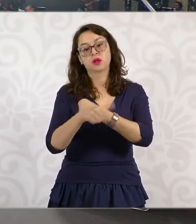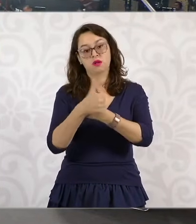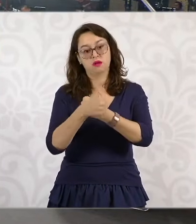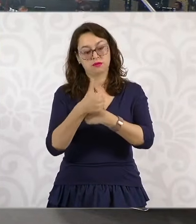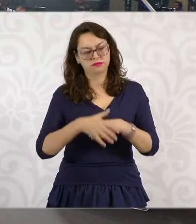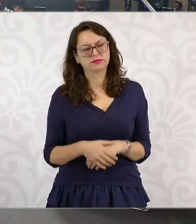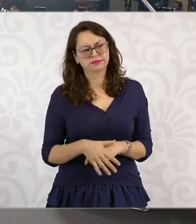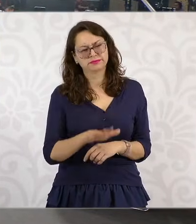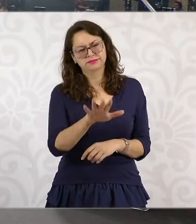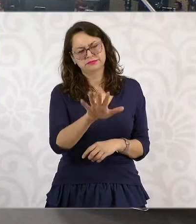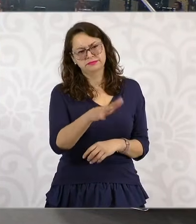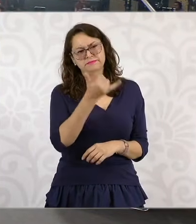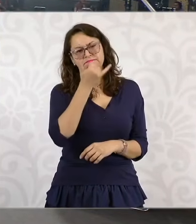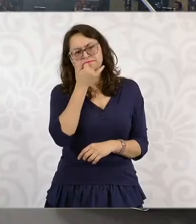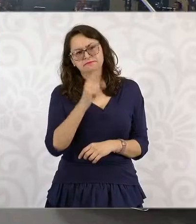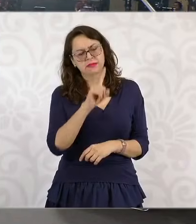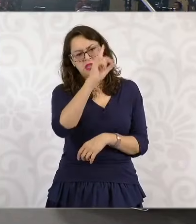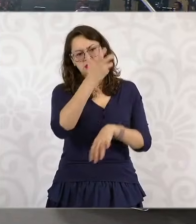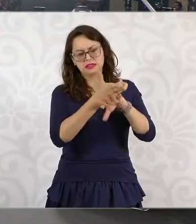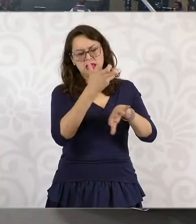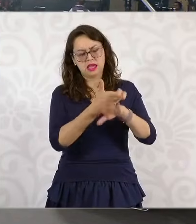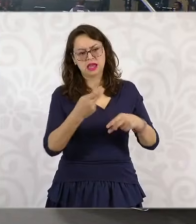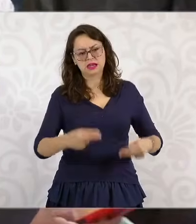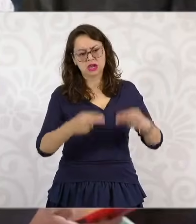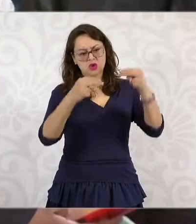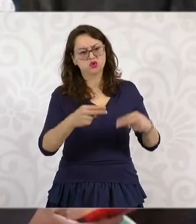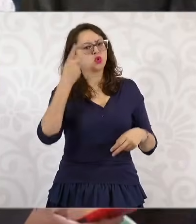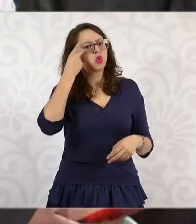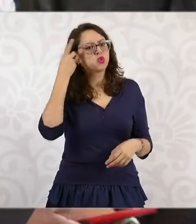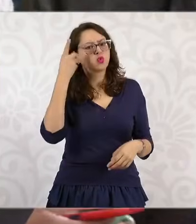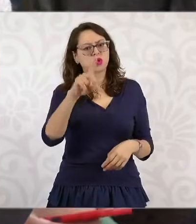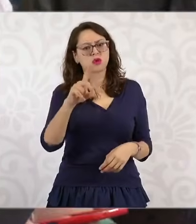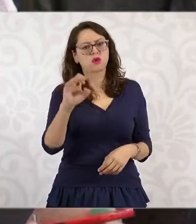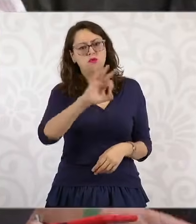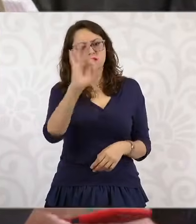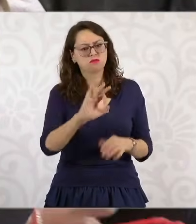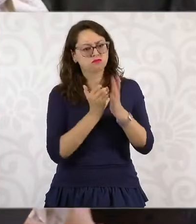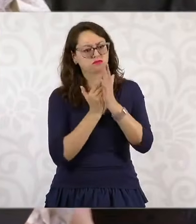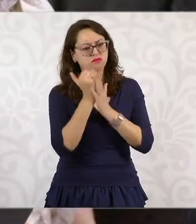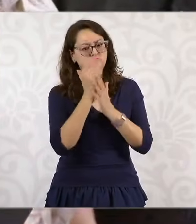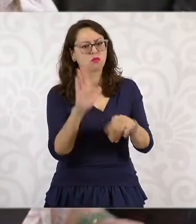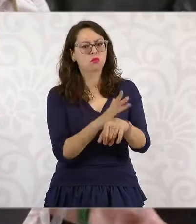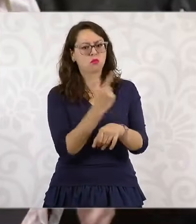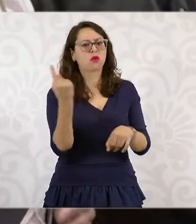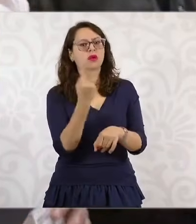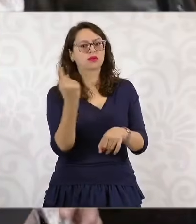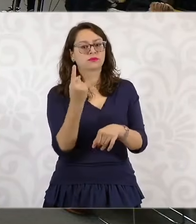justo los mexicanos dueños de negocios tengan esta mayor tasa de crecimiento? pues al trabajo